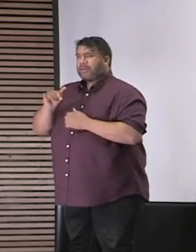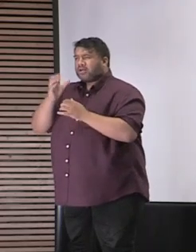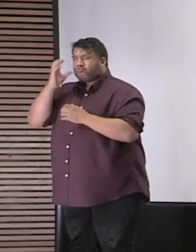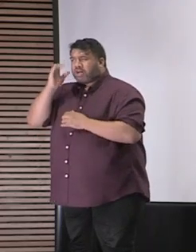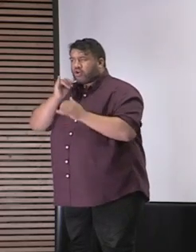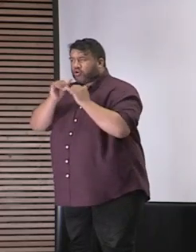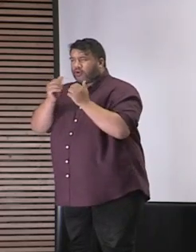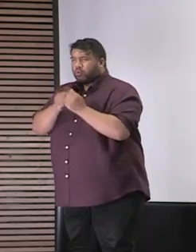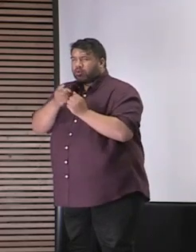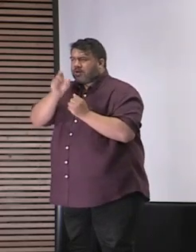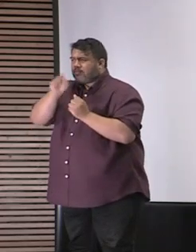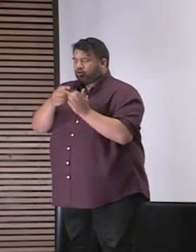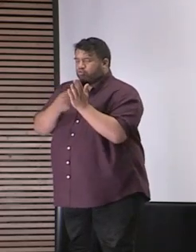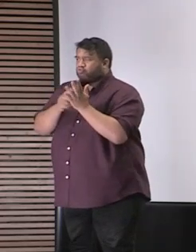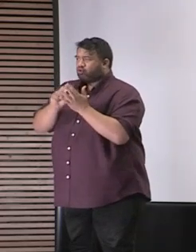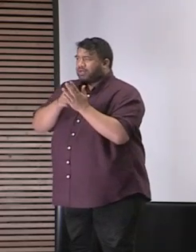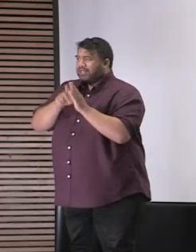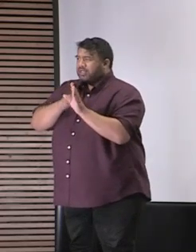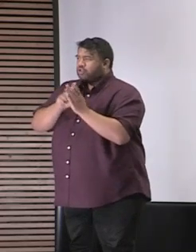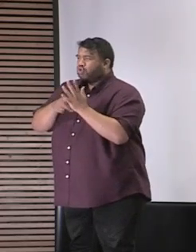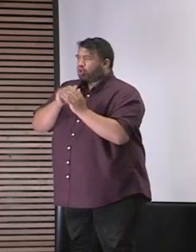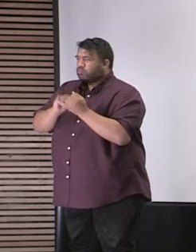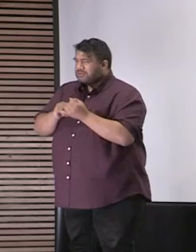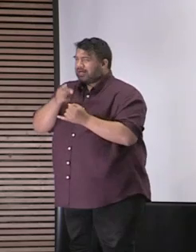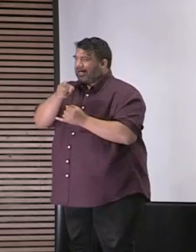consciente de que cada vez que vemos casos, puede ser difícil ver el éxito, pero podemos estar seguros de que lo que